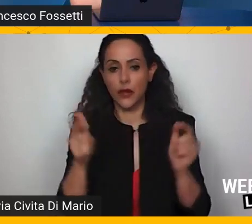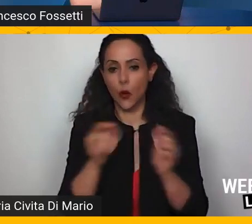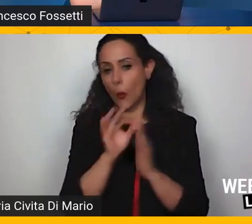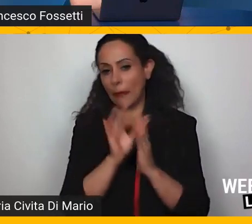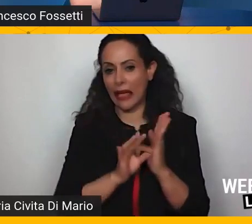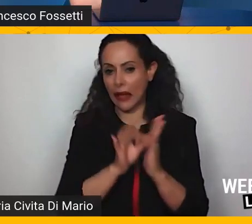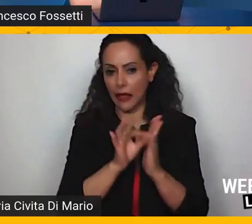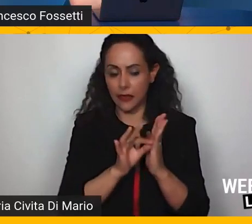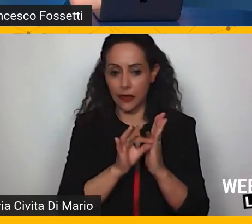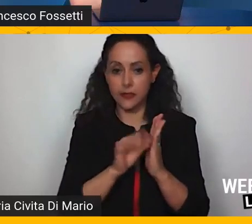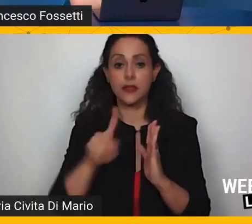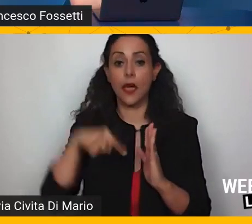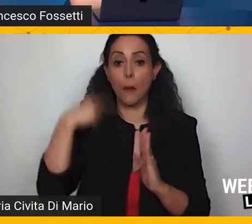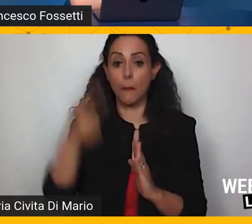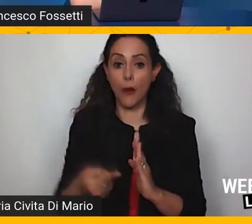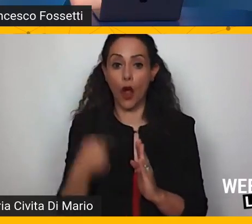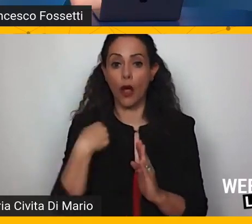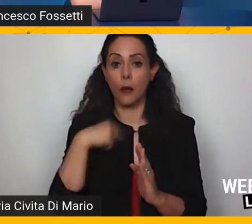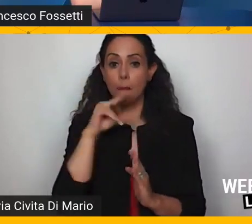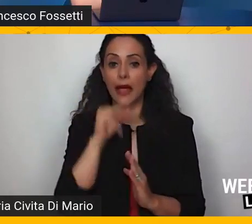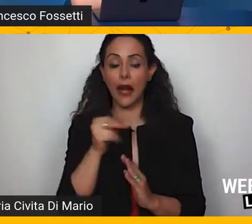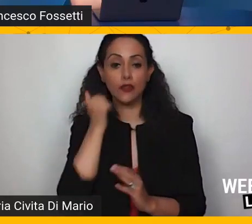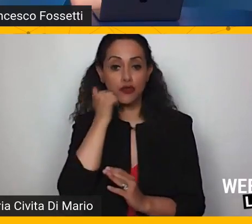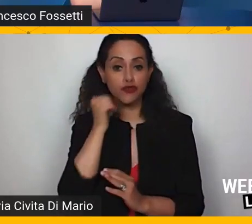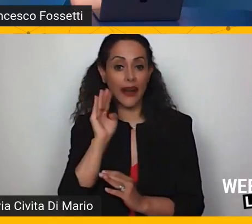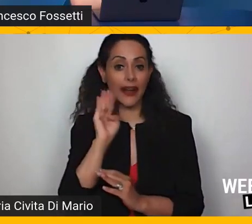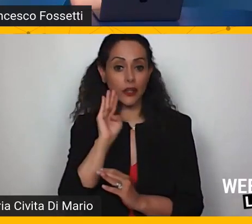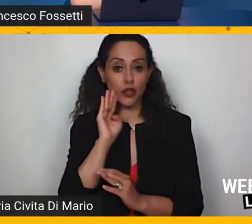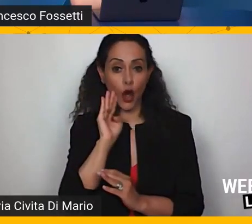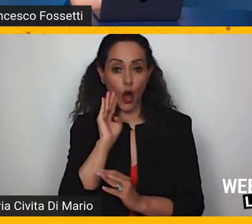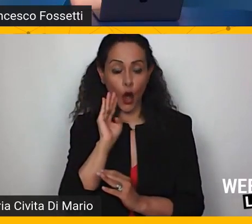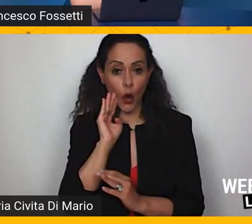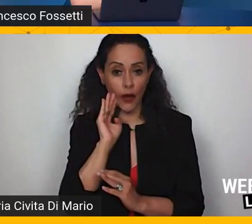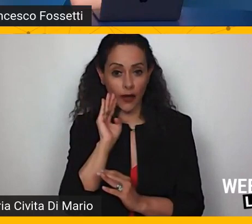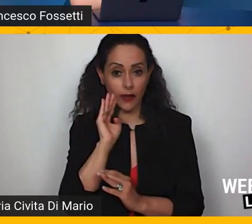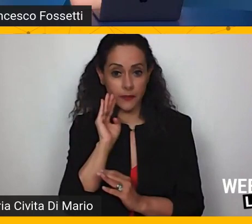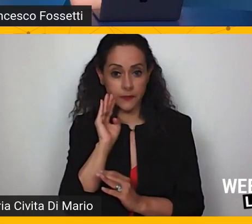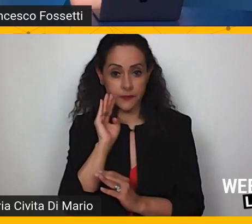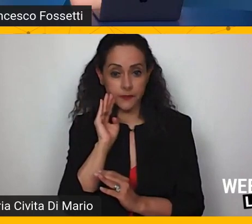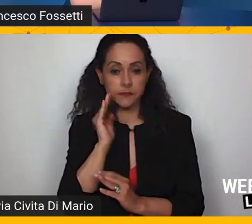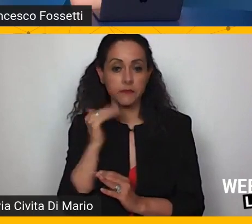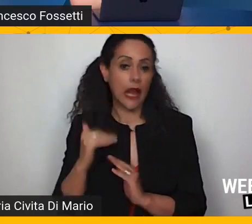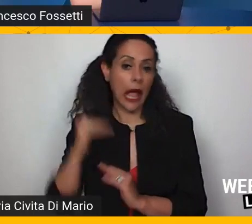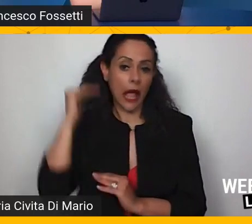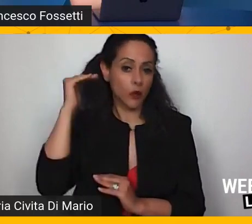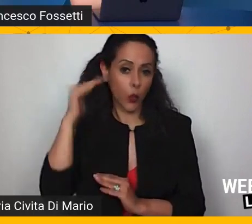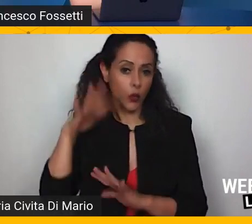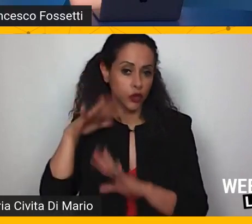caratteristiche e poi abbiamo appunto parlato di come il